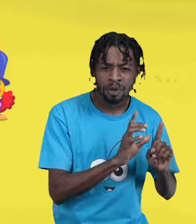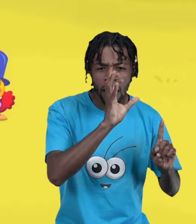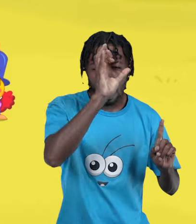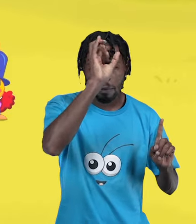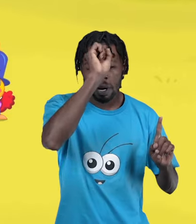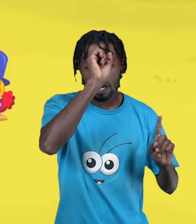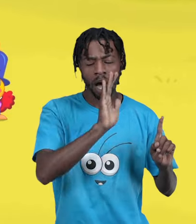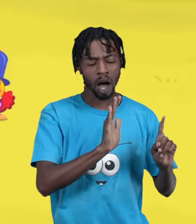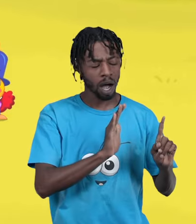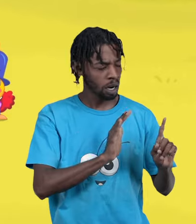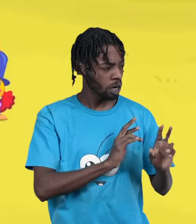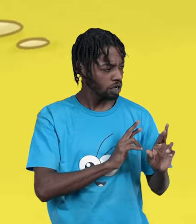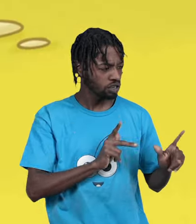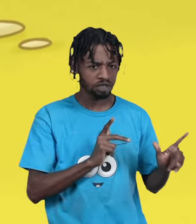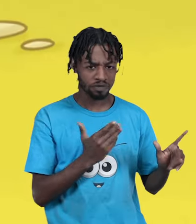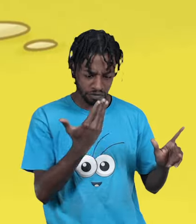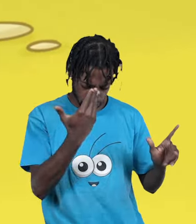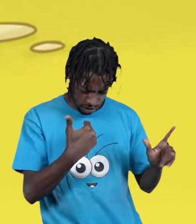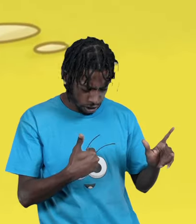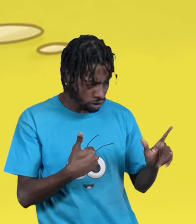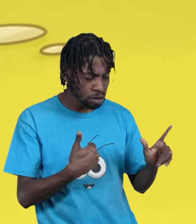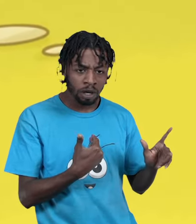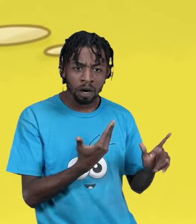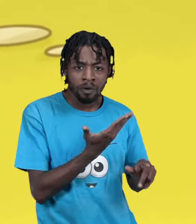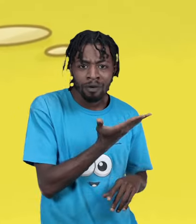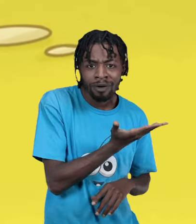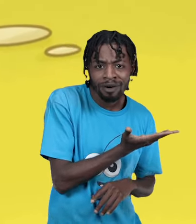Que todos somos diferentes